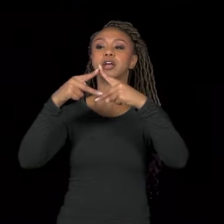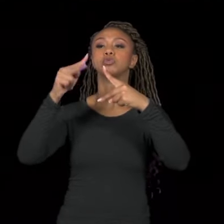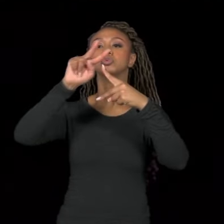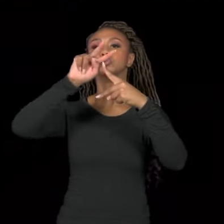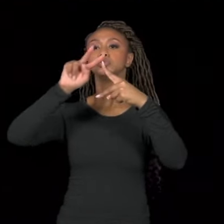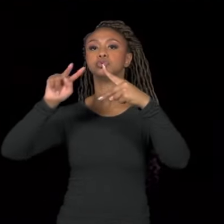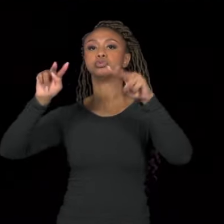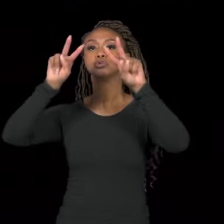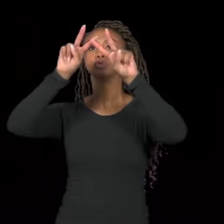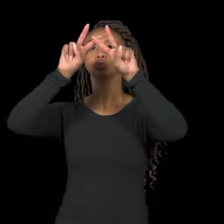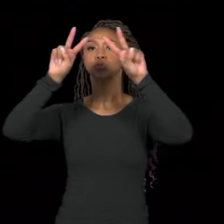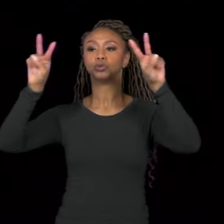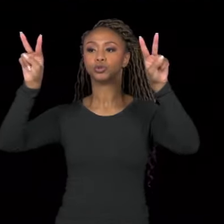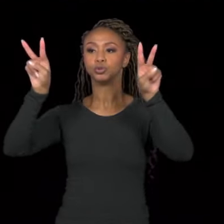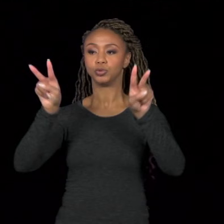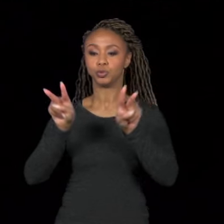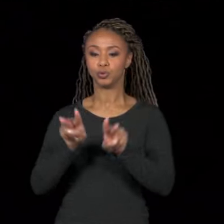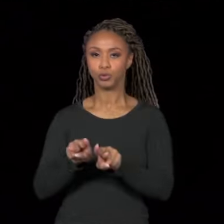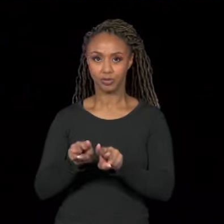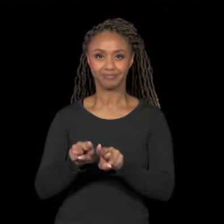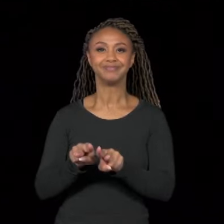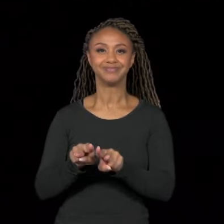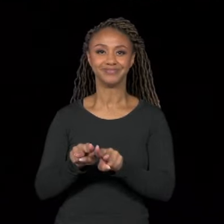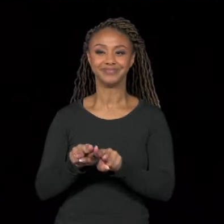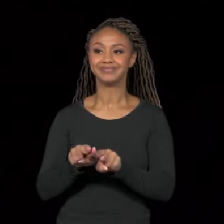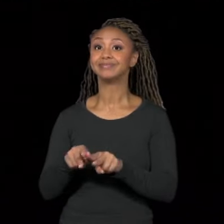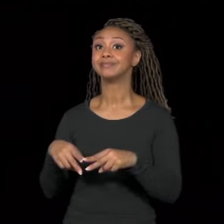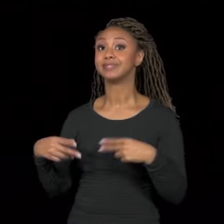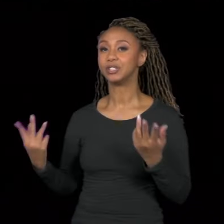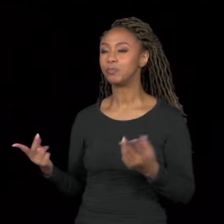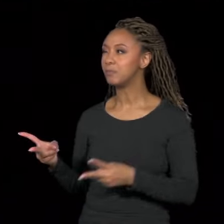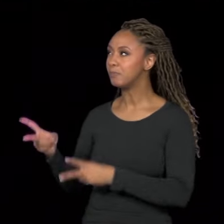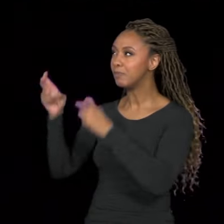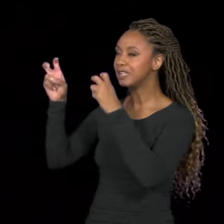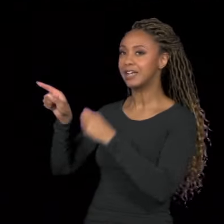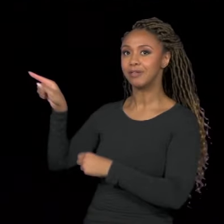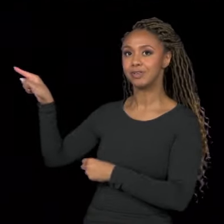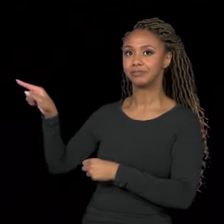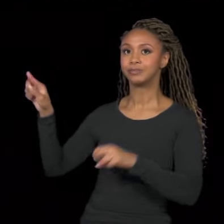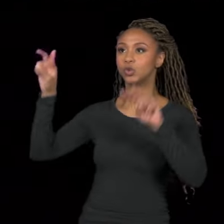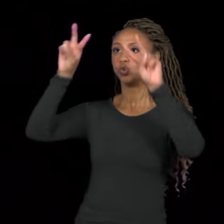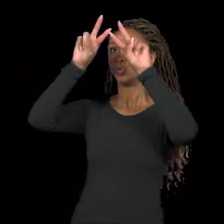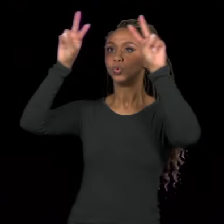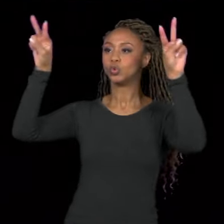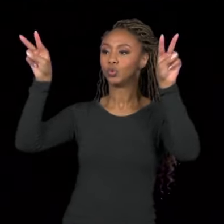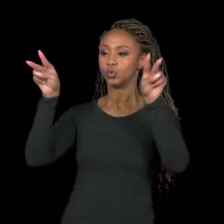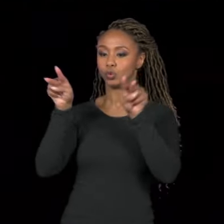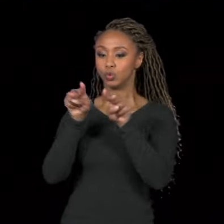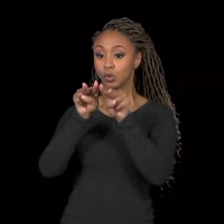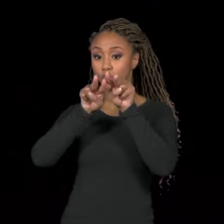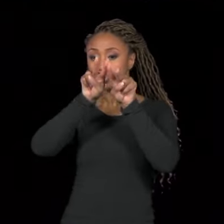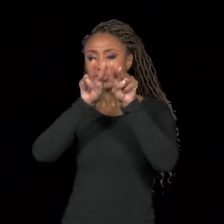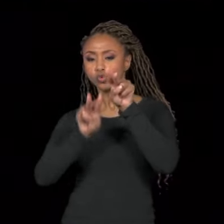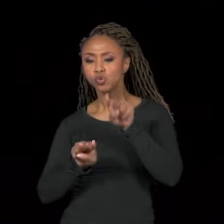PERCEBER QUE ESSAS DUAS LINHAS AQUI, Ó, AONDE TEM O "N", É POR QUÊ? PORQUE AQUI É OBRIGATÓRIA